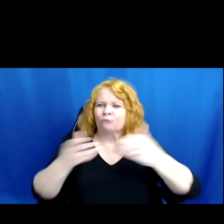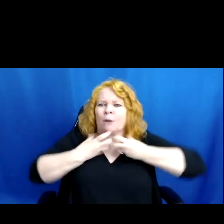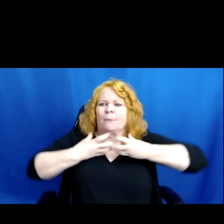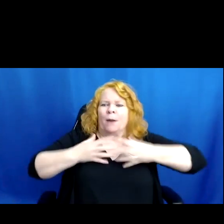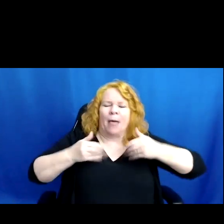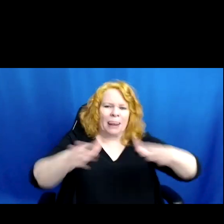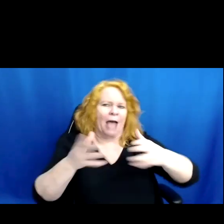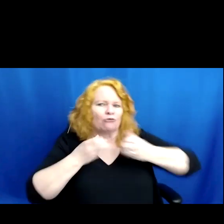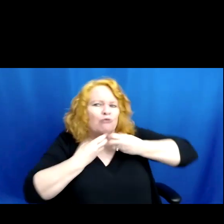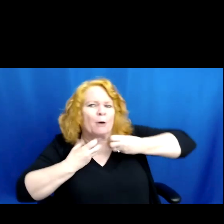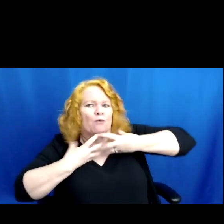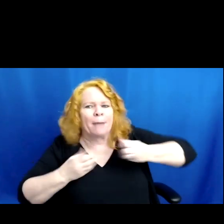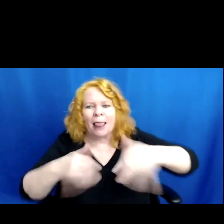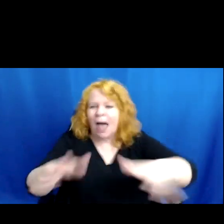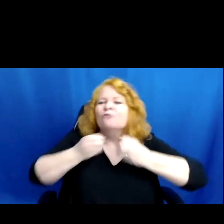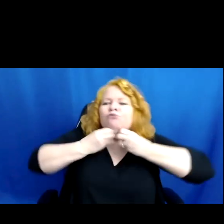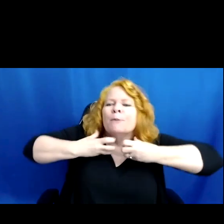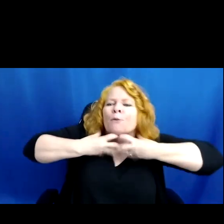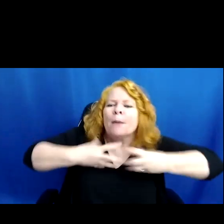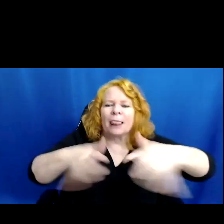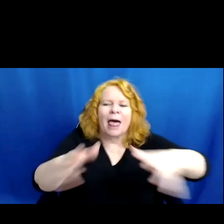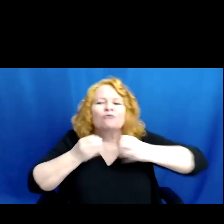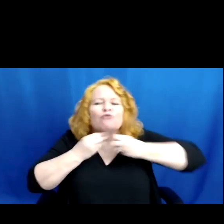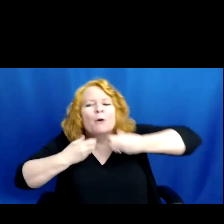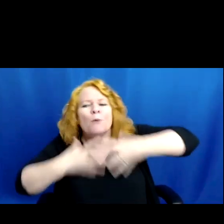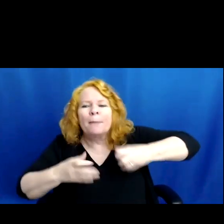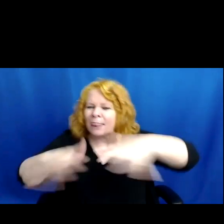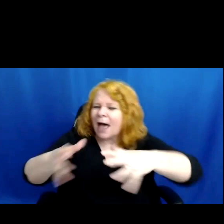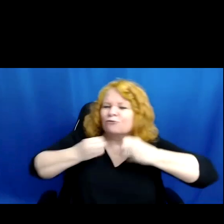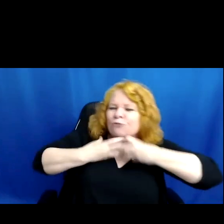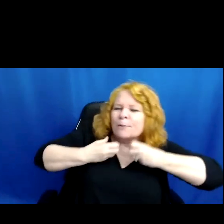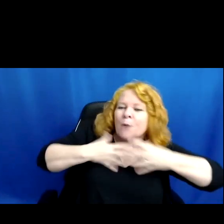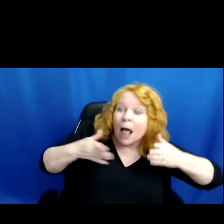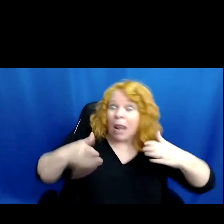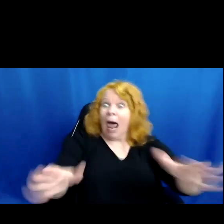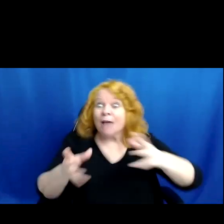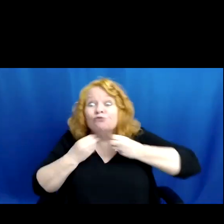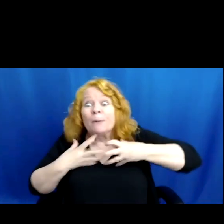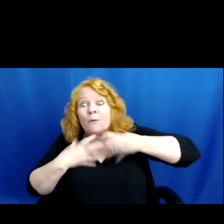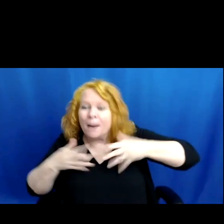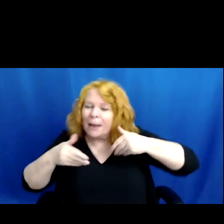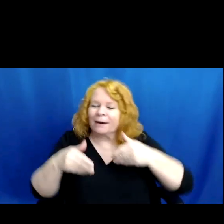ribbit ribbit, let's ribbit ribbit, let’s ribbit ribbit, let's ribbit ribbit, let's